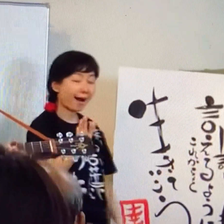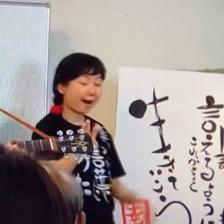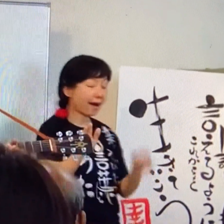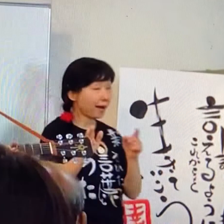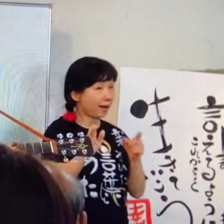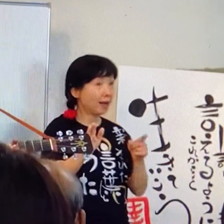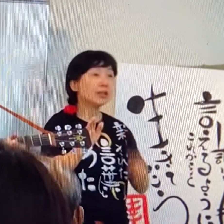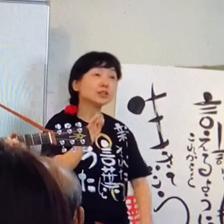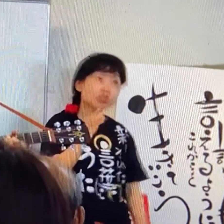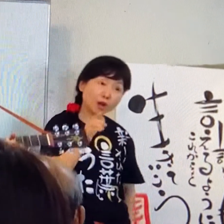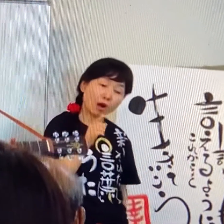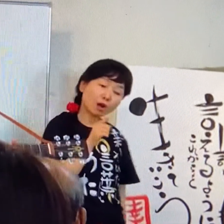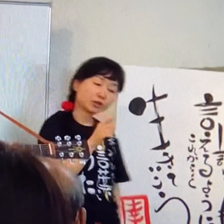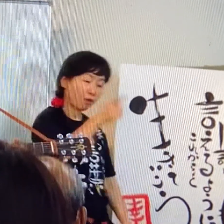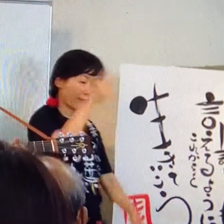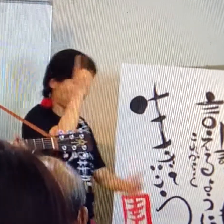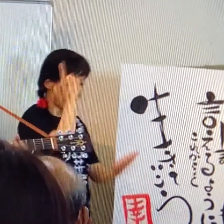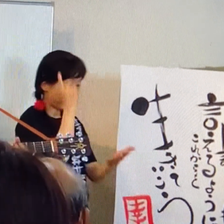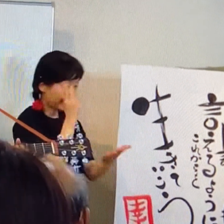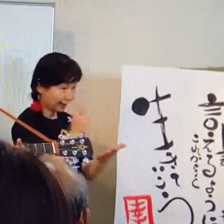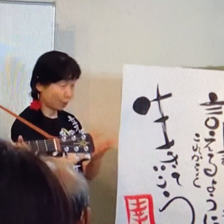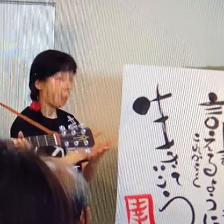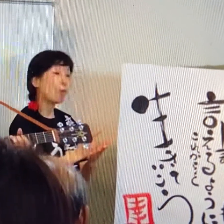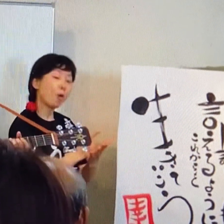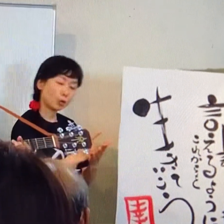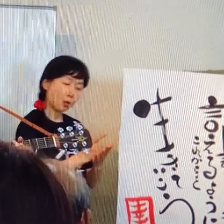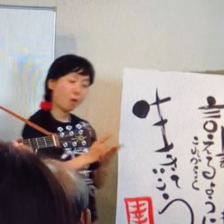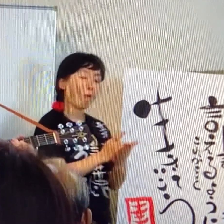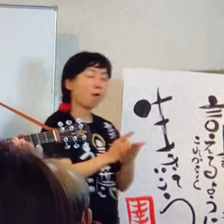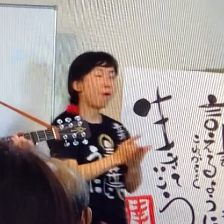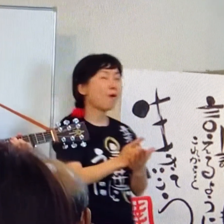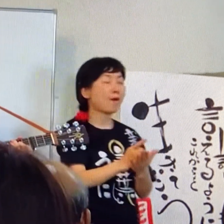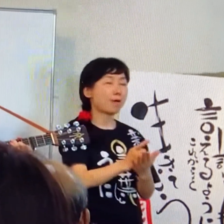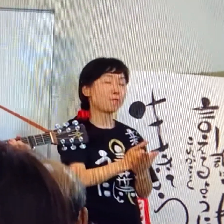ただそれだけのこと